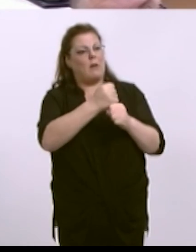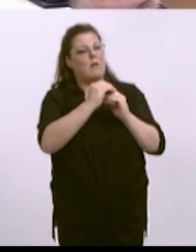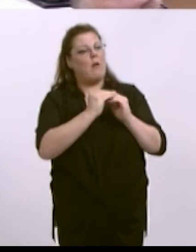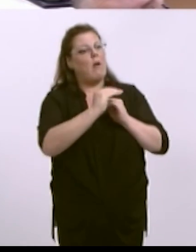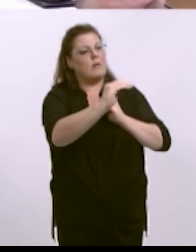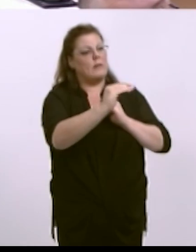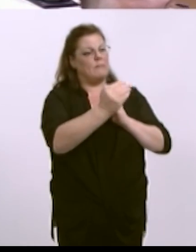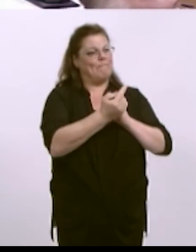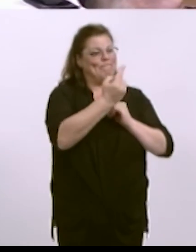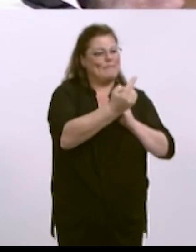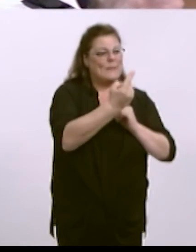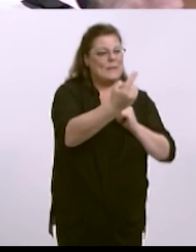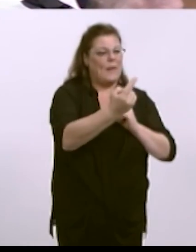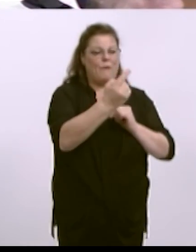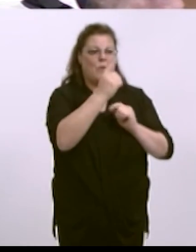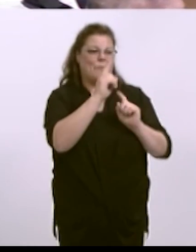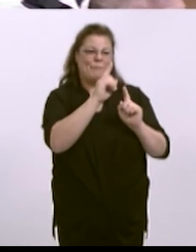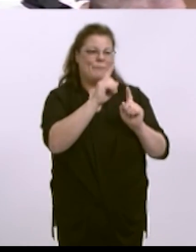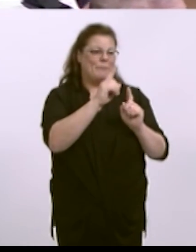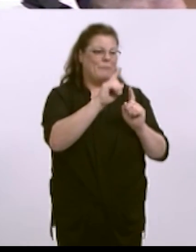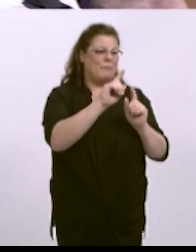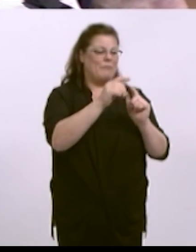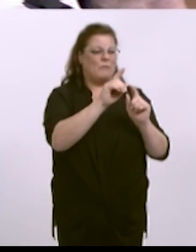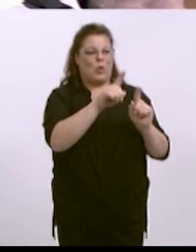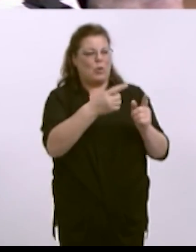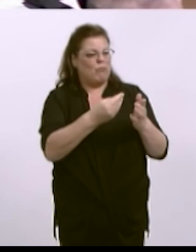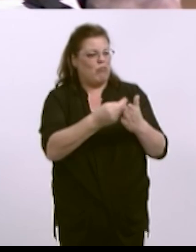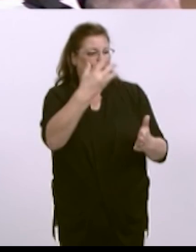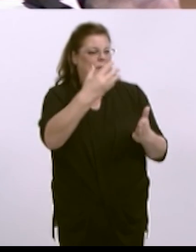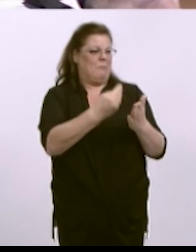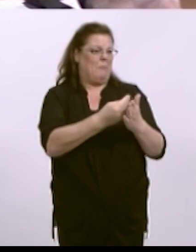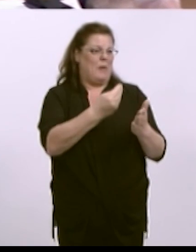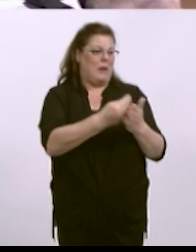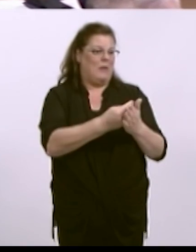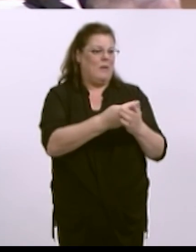ei wneud yna aír gweithgareddau sydd ar gael. Ond, rym niín moyn gweithio gydaír ardd